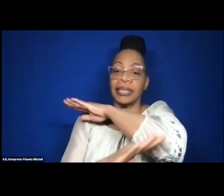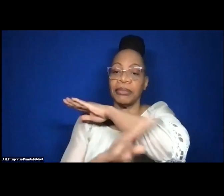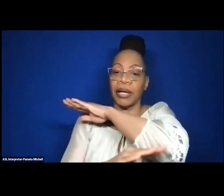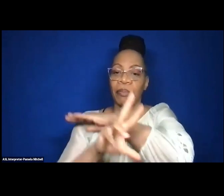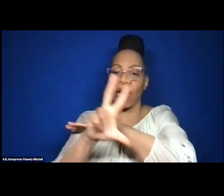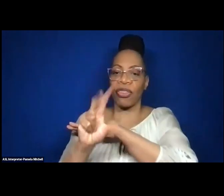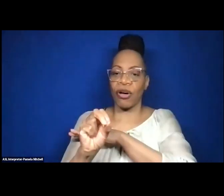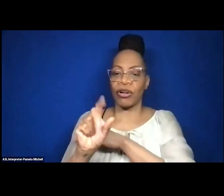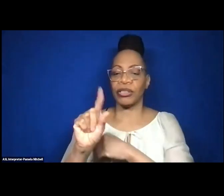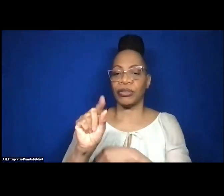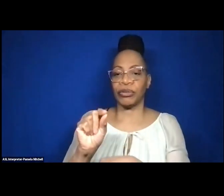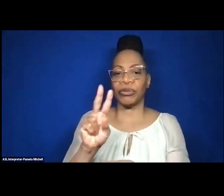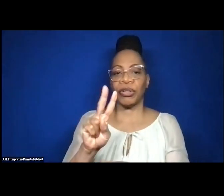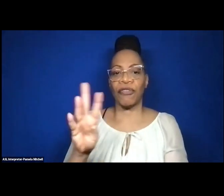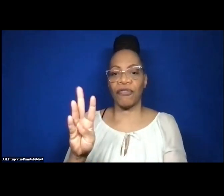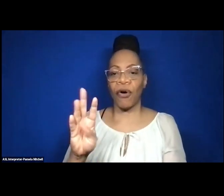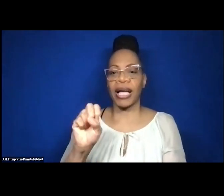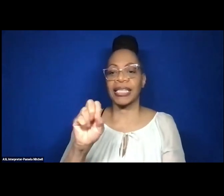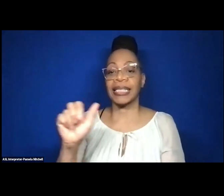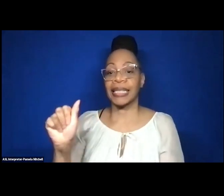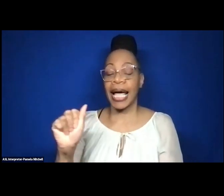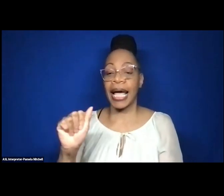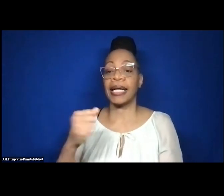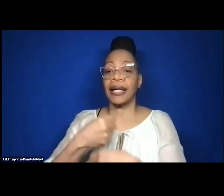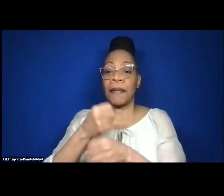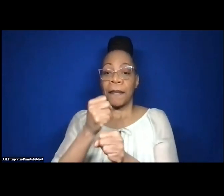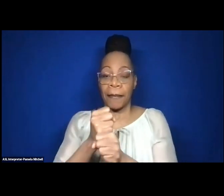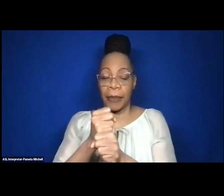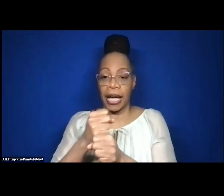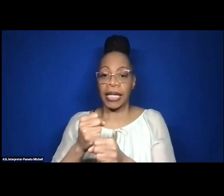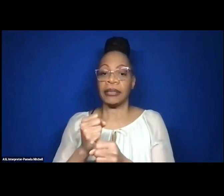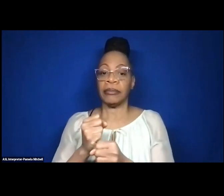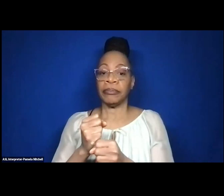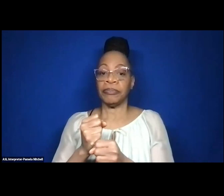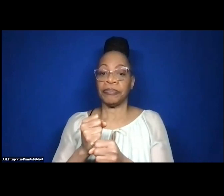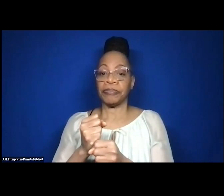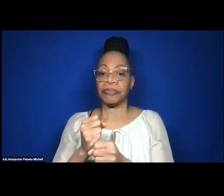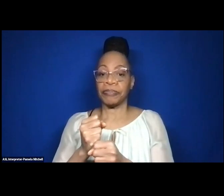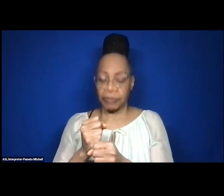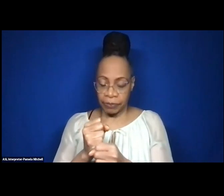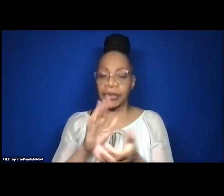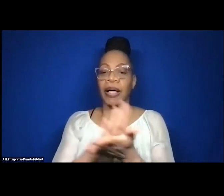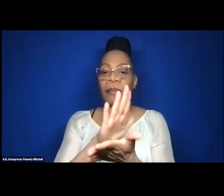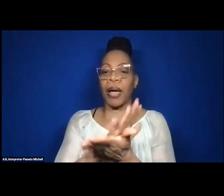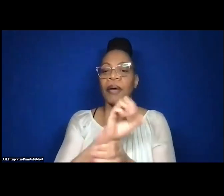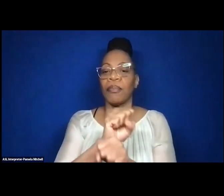la SSA hizo algunas simplificaciones al programa de SSI. Una de esas simplificaciones fue una expansión